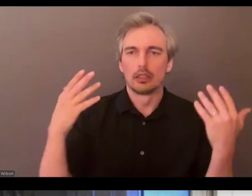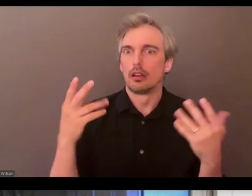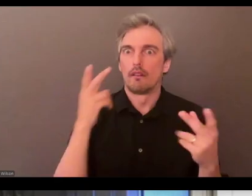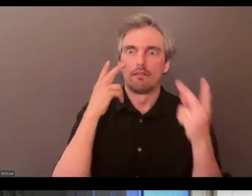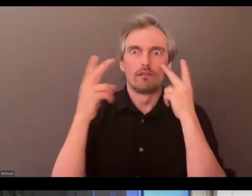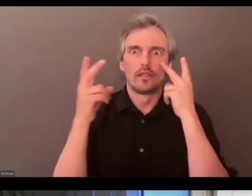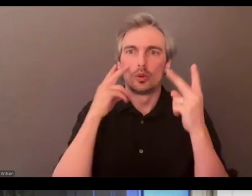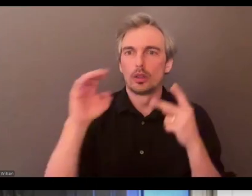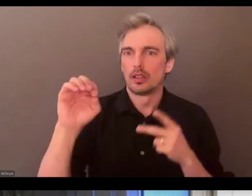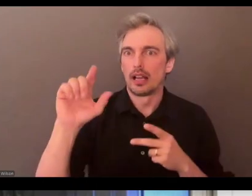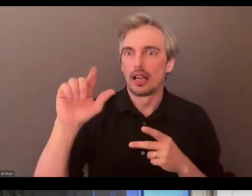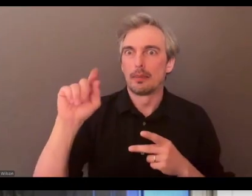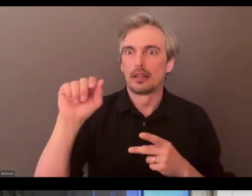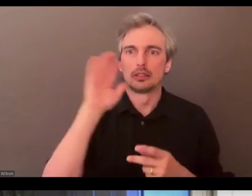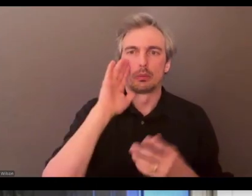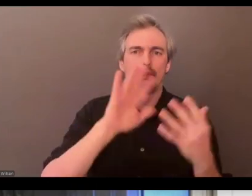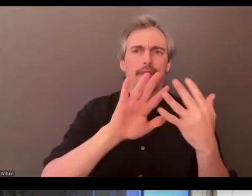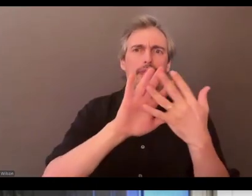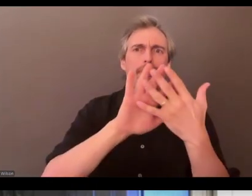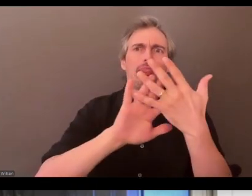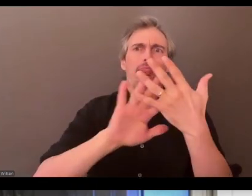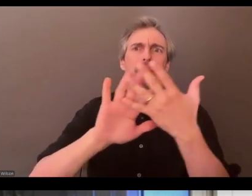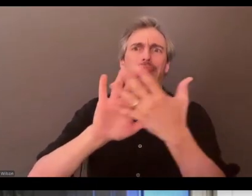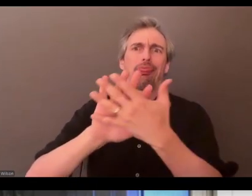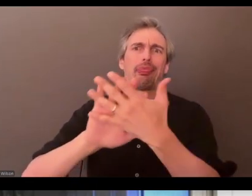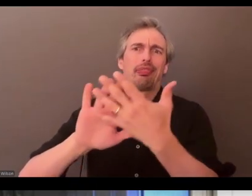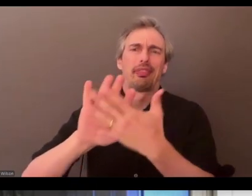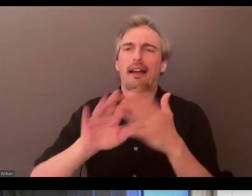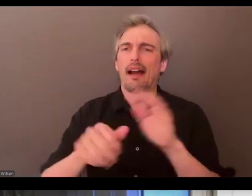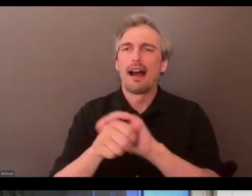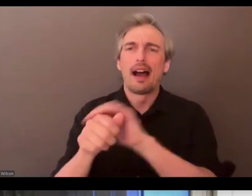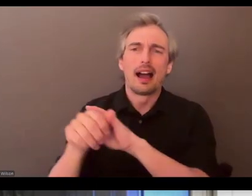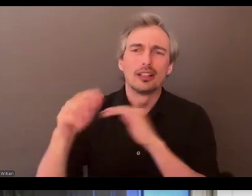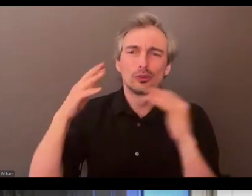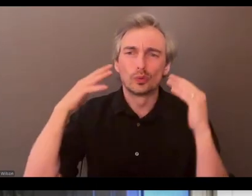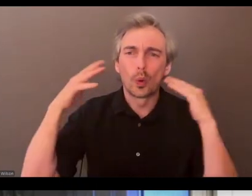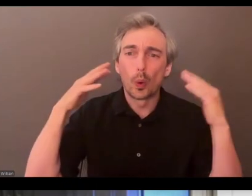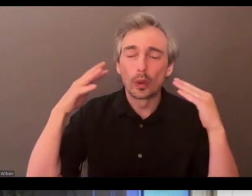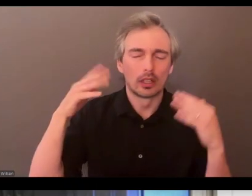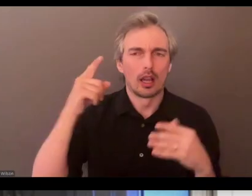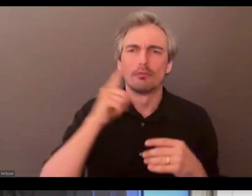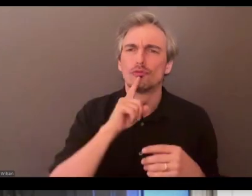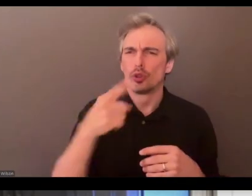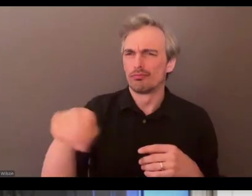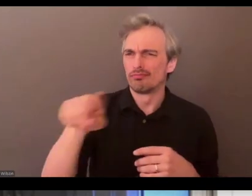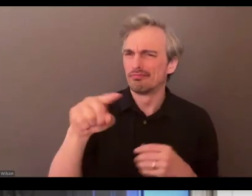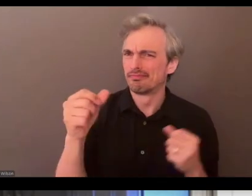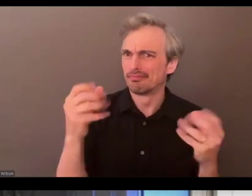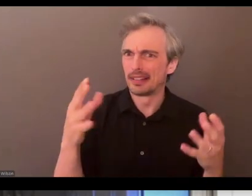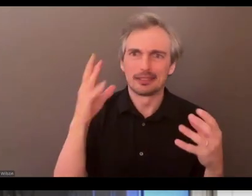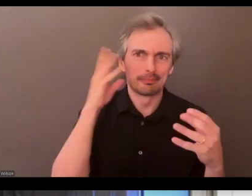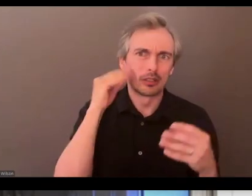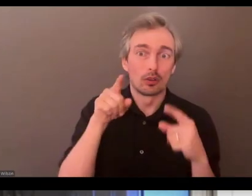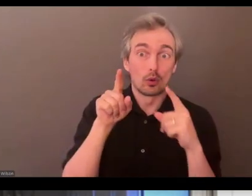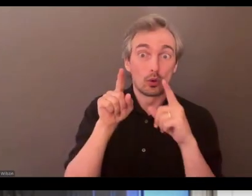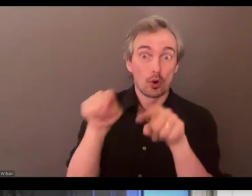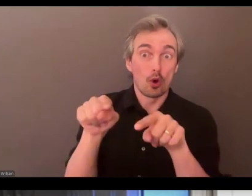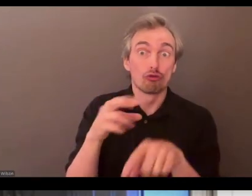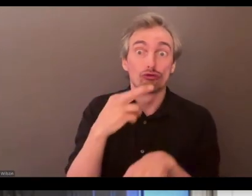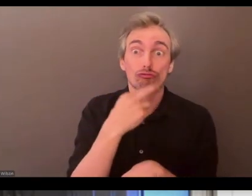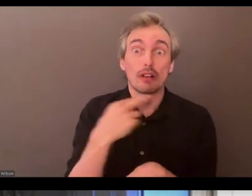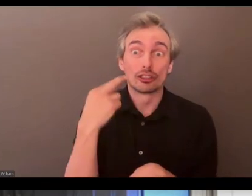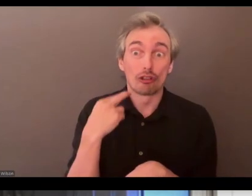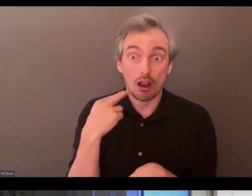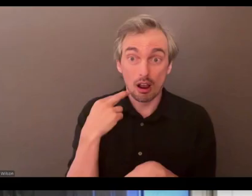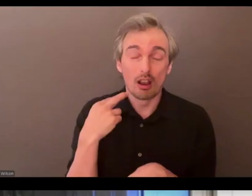例えば、私たち全員が経験したことがあると思いますが、とても 騒がしいレストランで、目の前の人の話が聞こえない、何を言っ